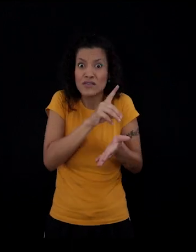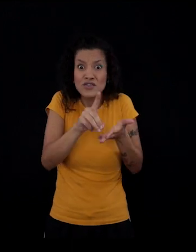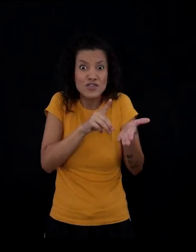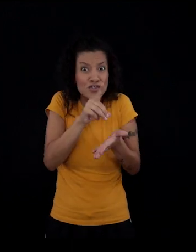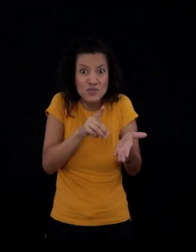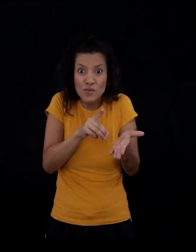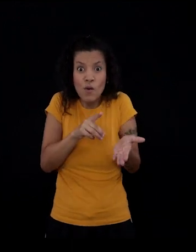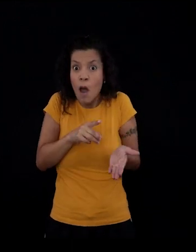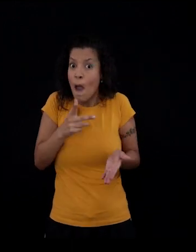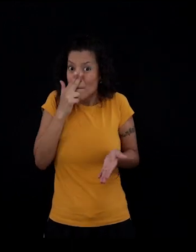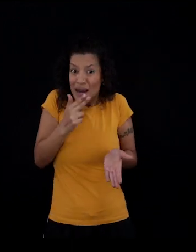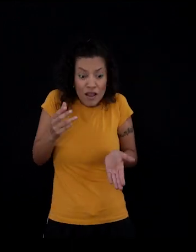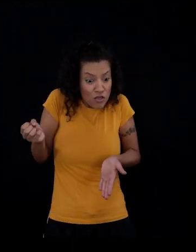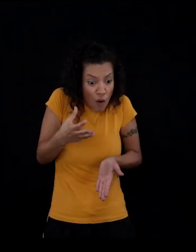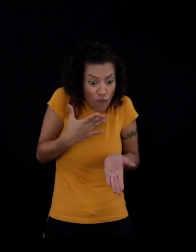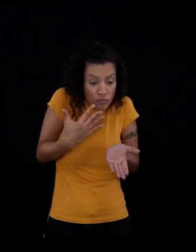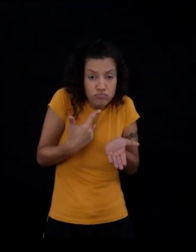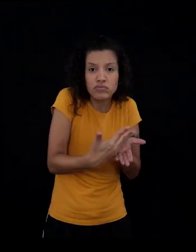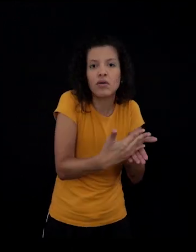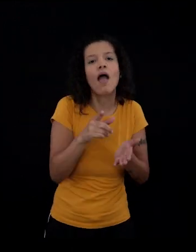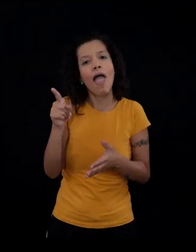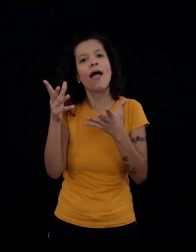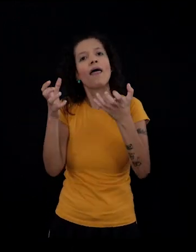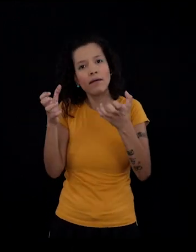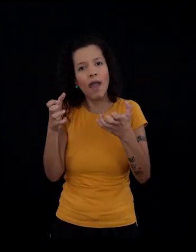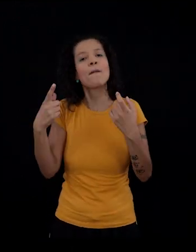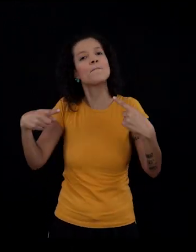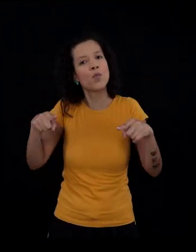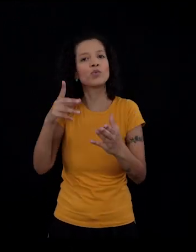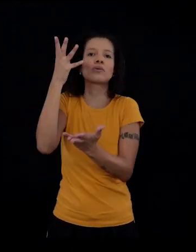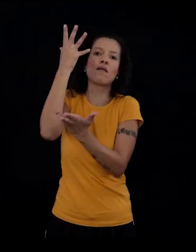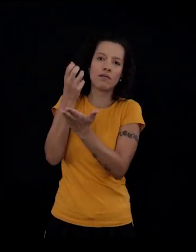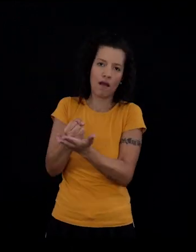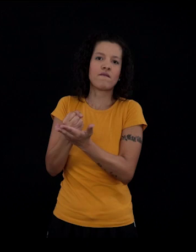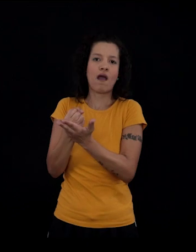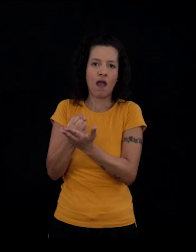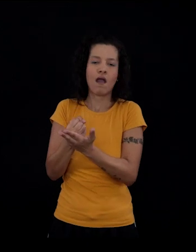para fazer um disco todo do zero, e ela queria gravar esse “Pitiú” de qualquer jeito.